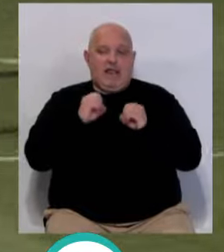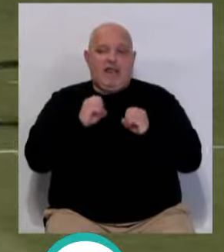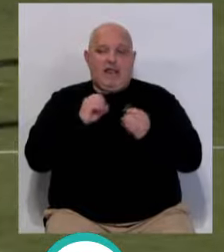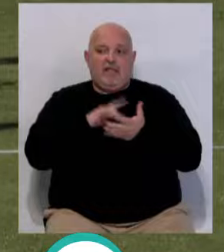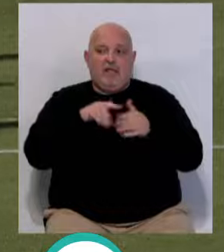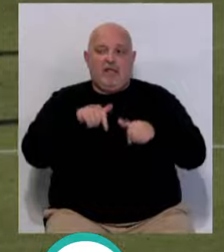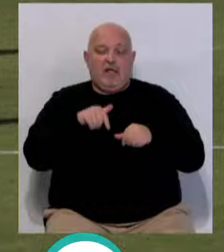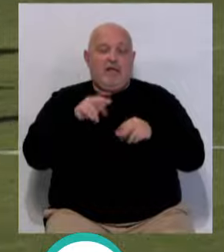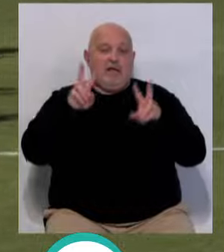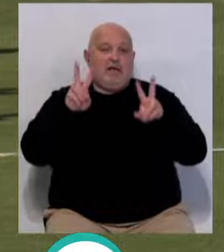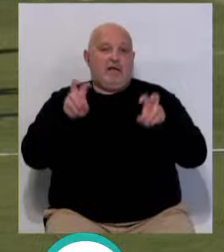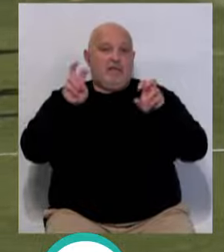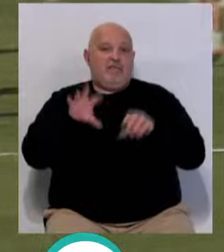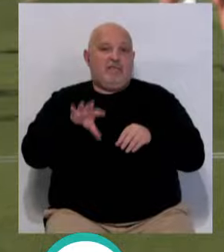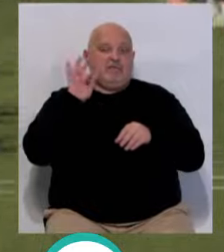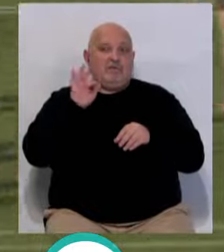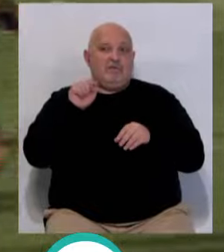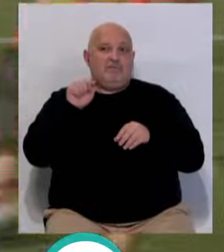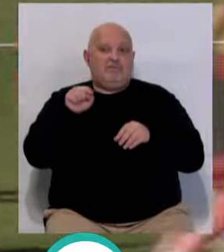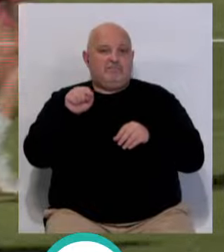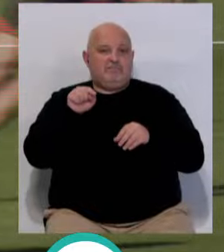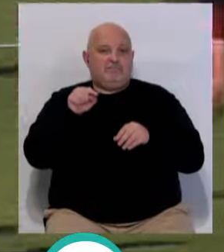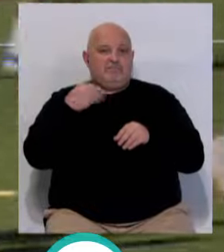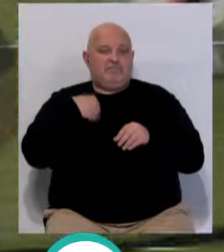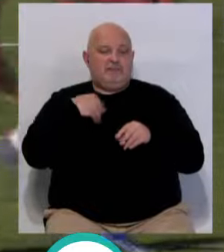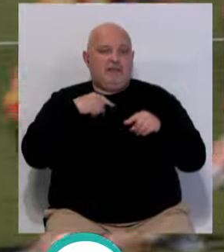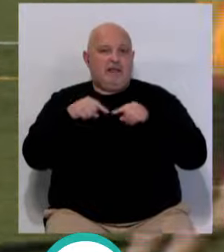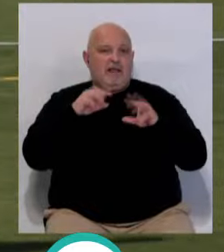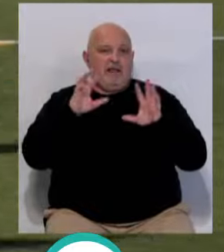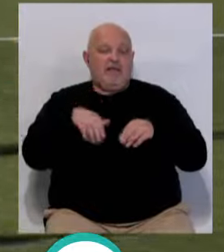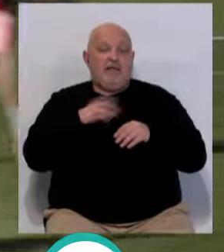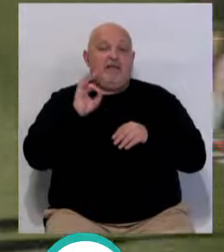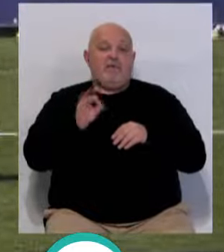de hoy al menos es la decisión que está tomando eh Mauricio pelegrino si bien Es verdad que hay